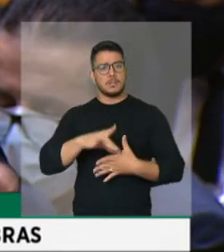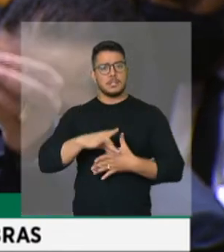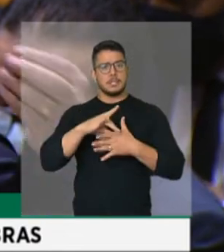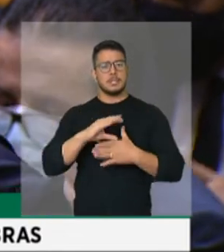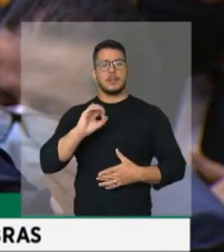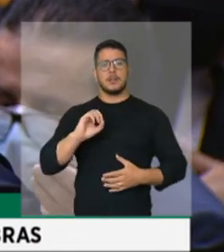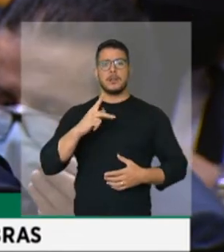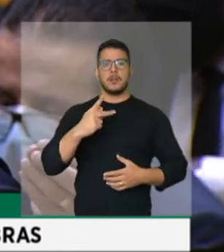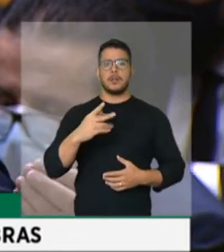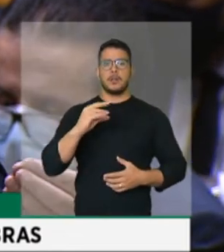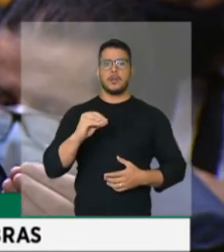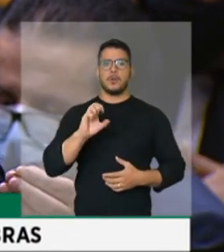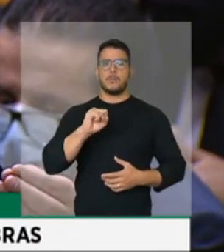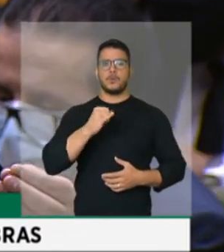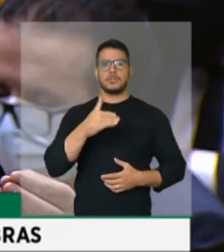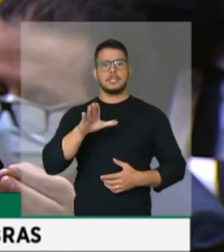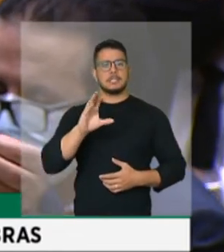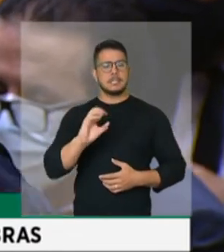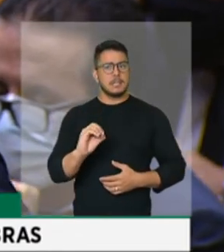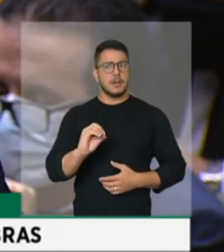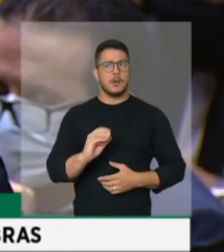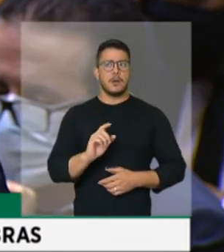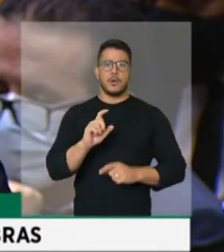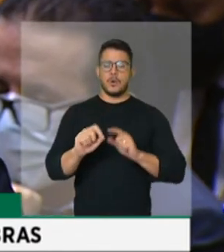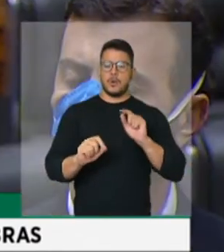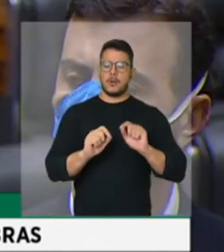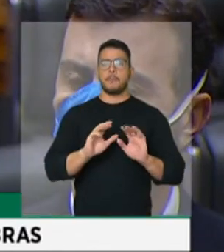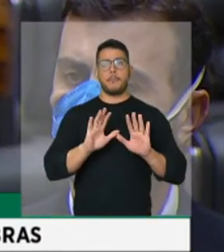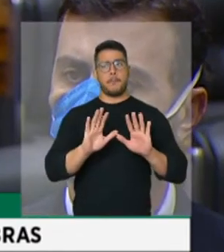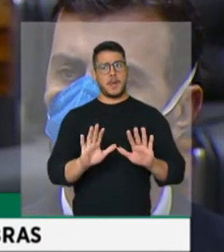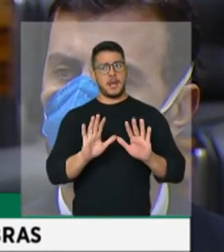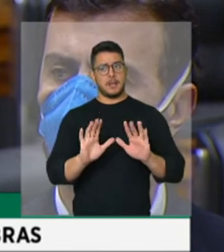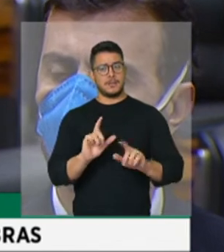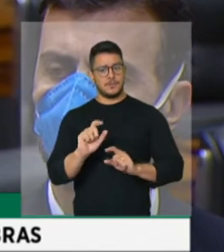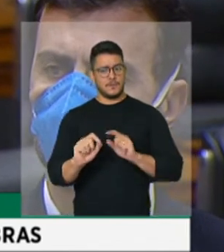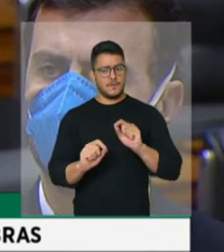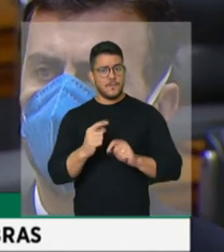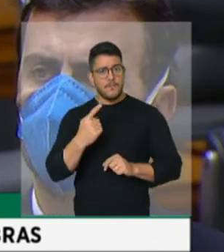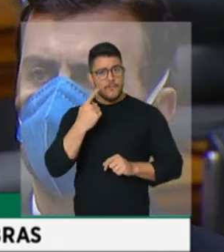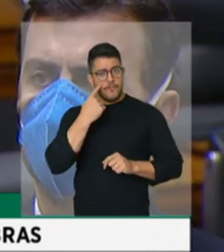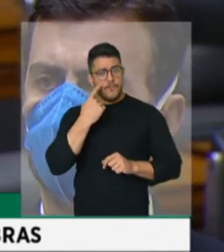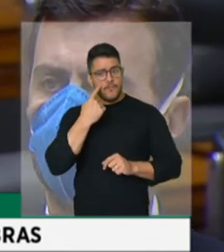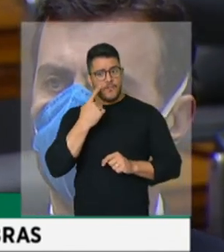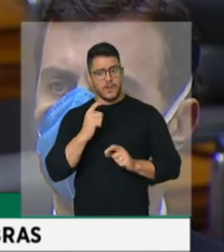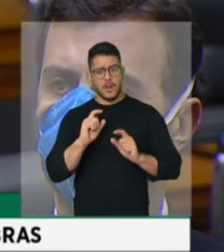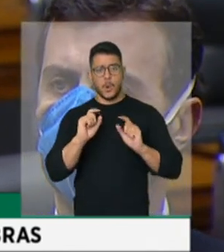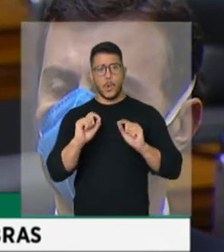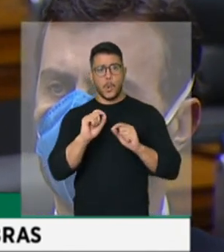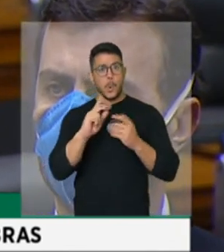LIGARAM PRA DIZER ESSAS QUESTÕES QUE VOSSA EXCELÊNCIA TÁ TRAZENDO, AGORA OLHA AS DOAÇÕES QUE... HOUVERAM NA MINHA CONTA E DE